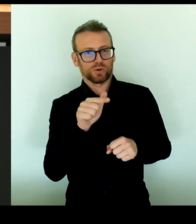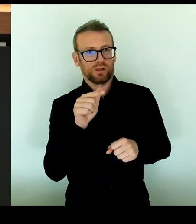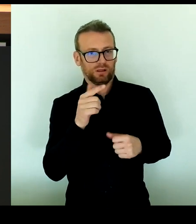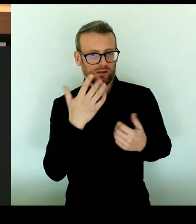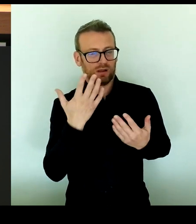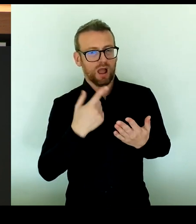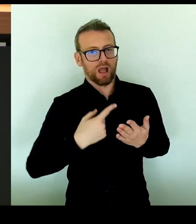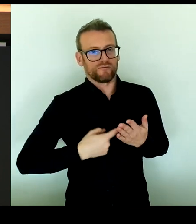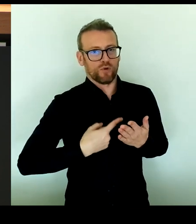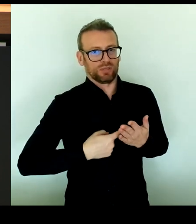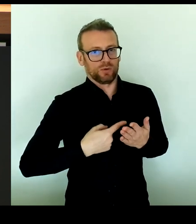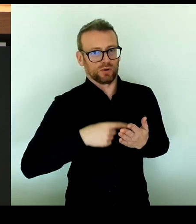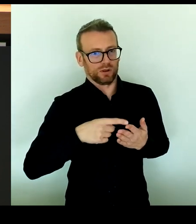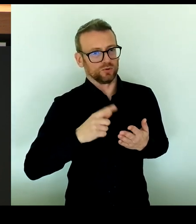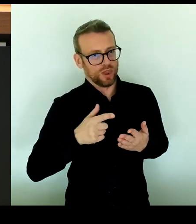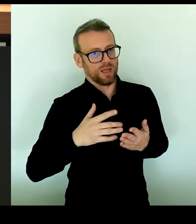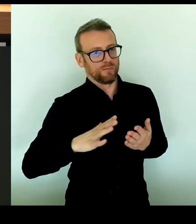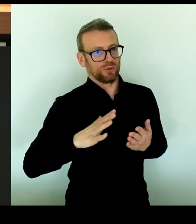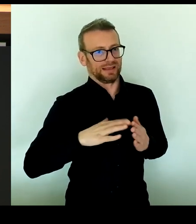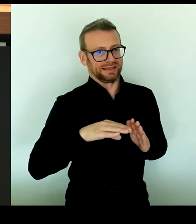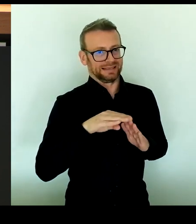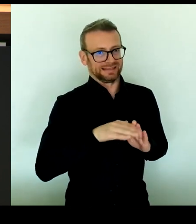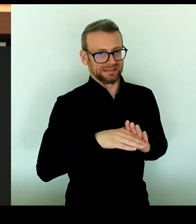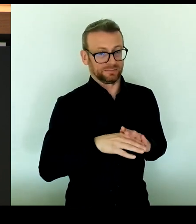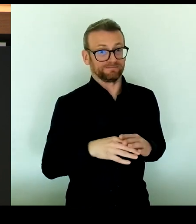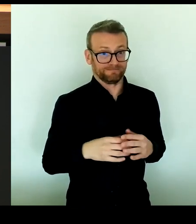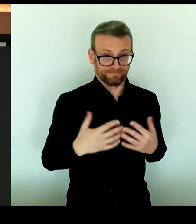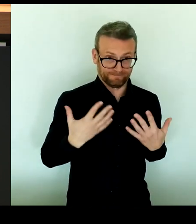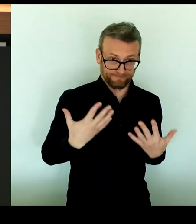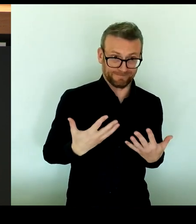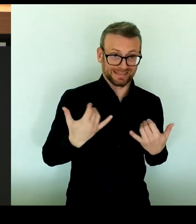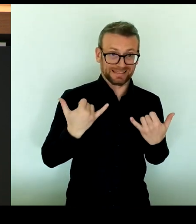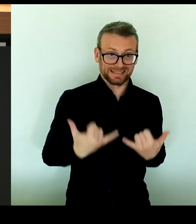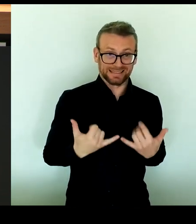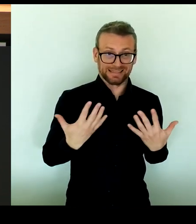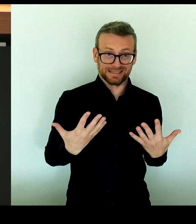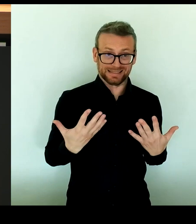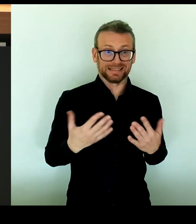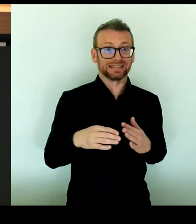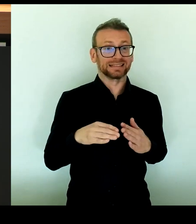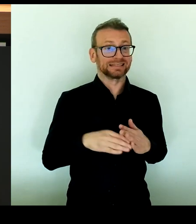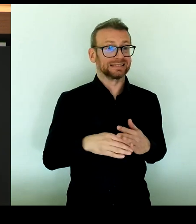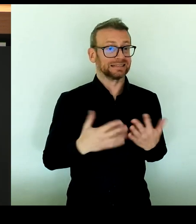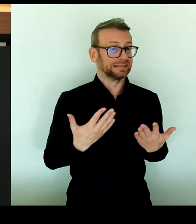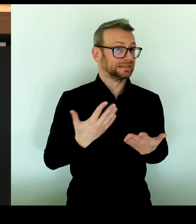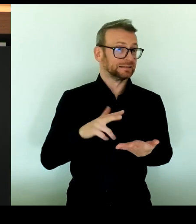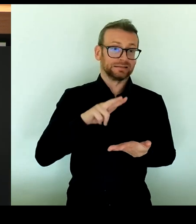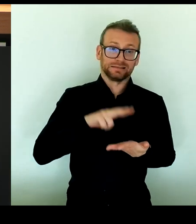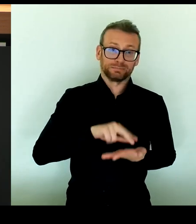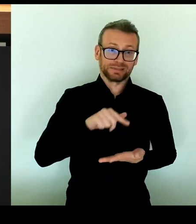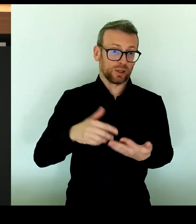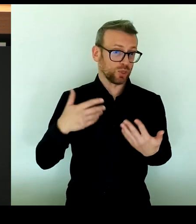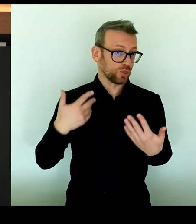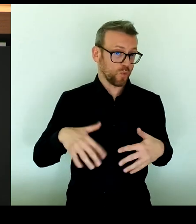Wir arbeiten mit Hochdruck daran, die Menschen zu unterstützen. Helfen Sie uns dabei